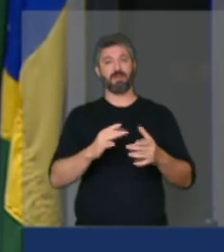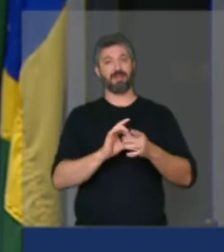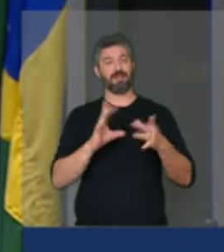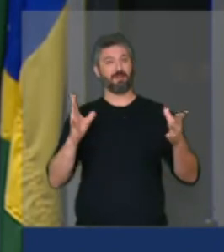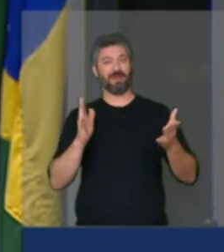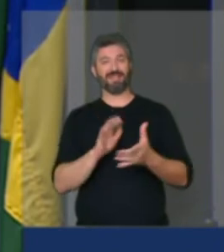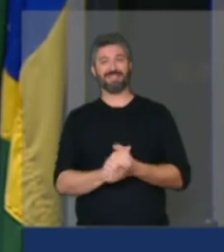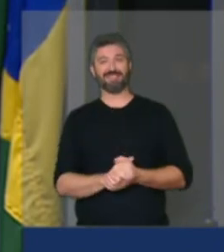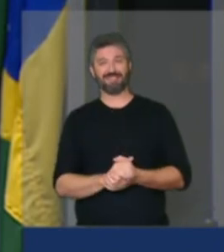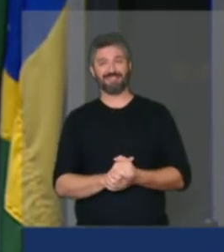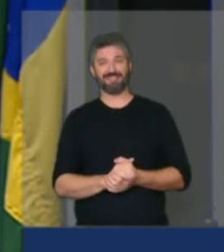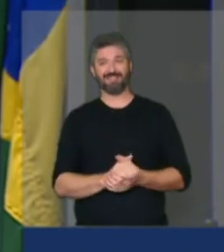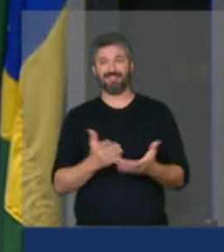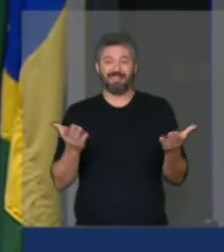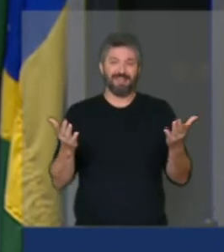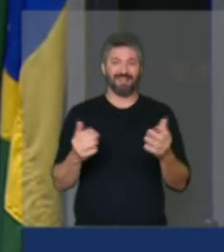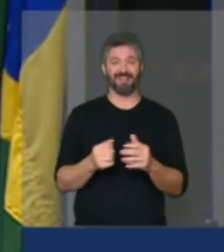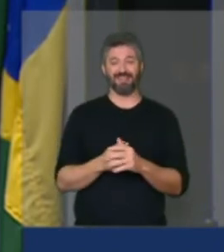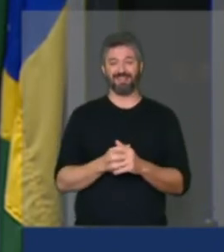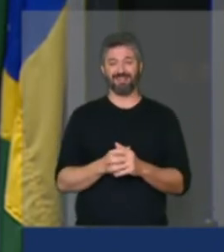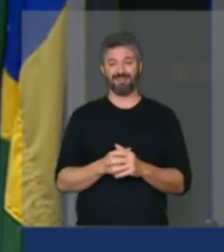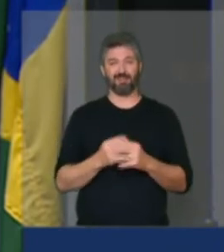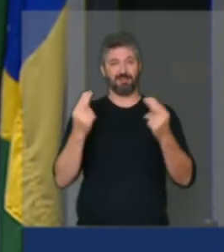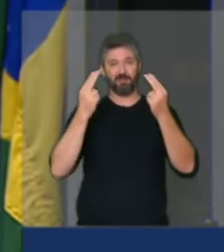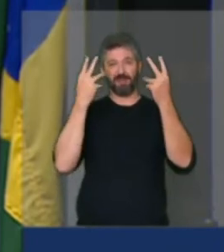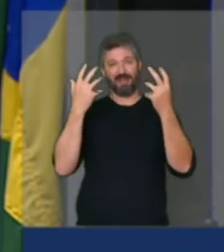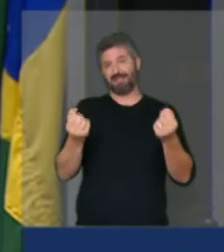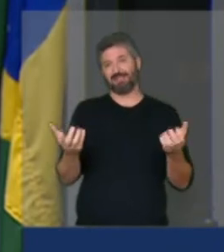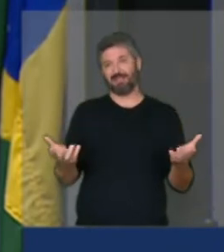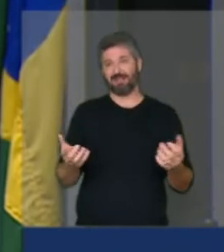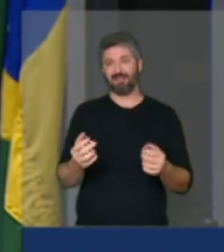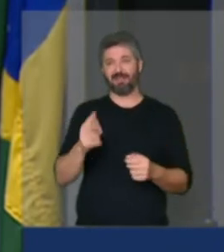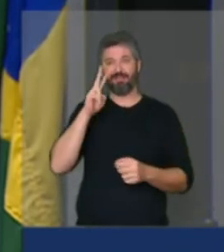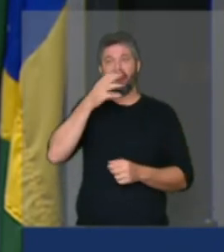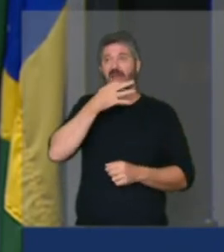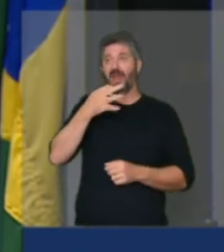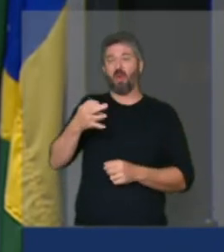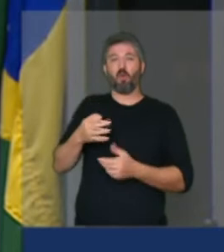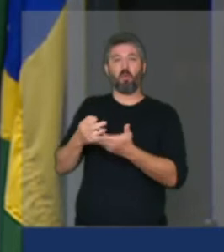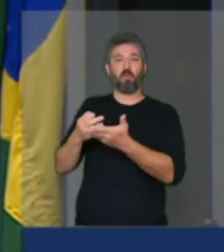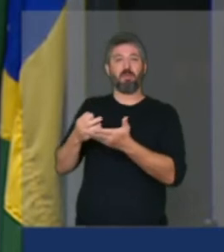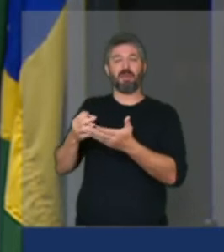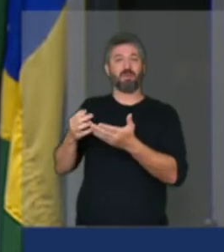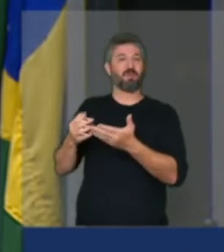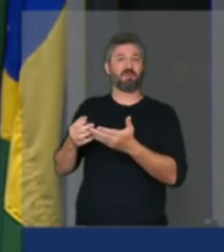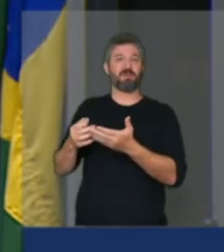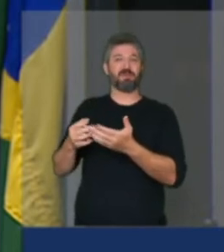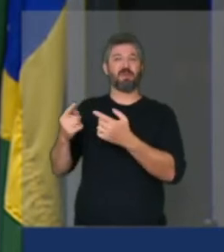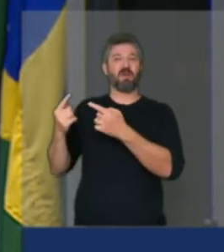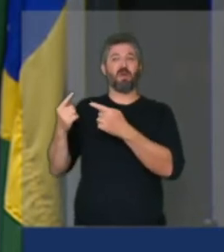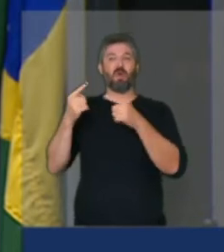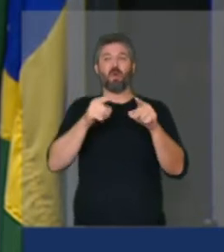NOSSA DEMOCRACIA E É ... INADMISSÍVEL VER OS ARGUMENTOS QUE TENTAM SE LEVANTAR CONTRA UMA MAIOR TRANSPARÊNCIA DO NOSSO